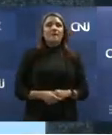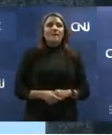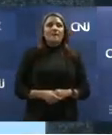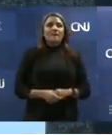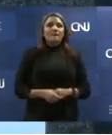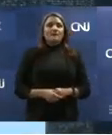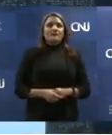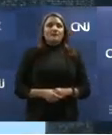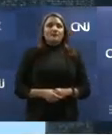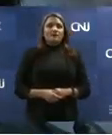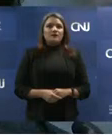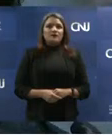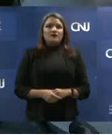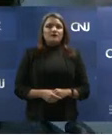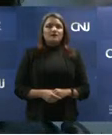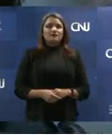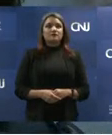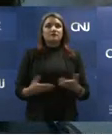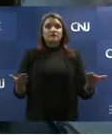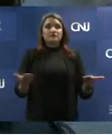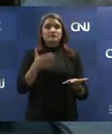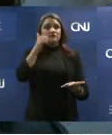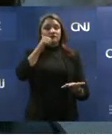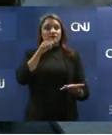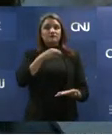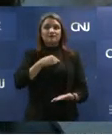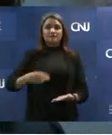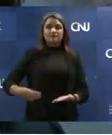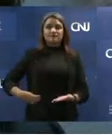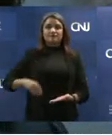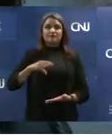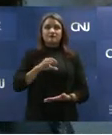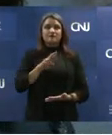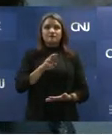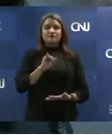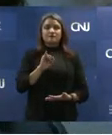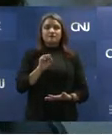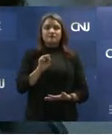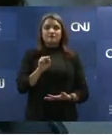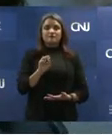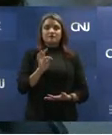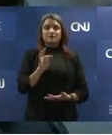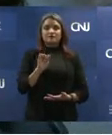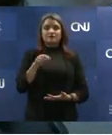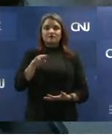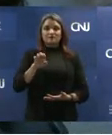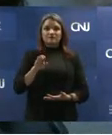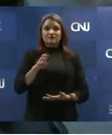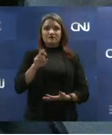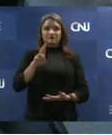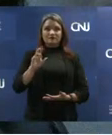Fará uso da palavra a ministra Cristiane Britto. Boa tarde a todos.